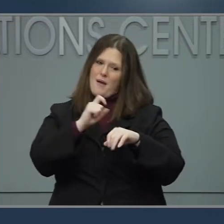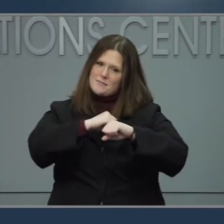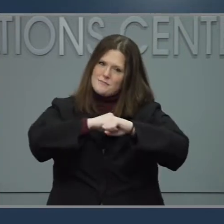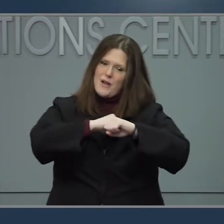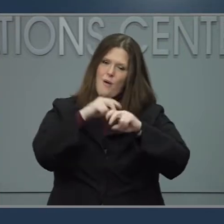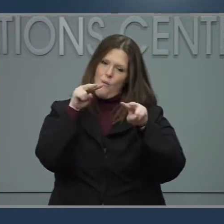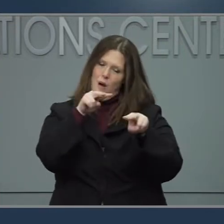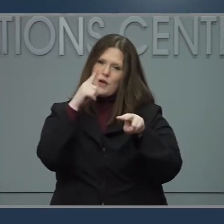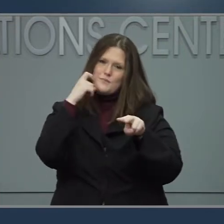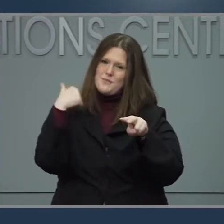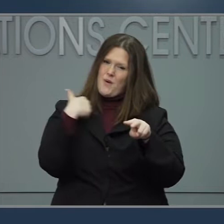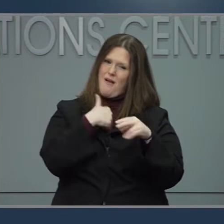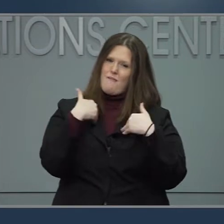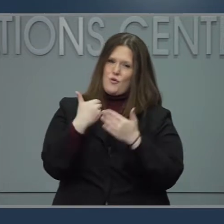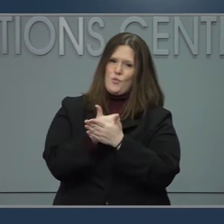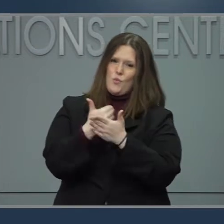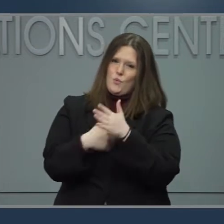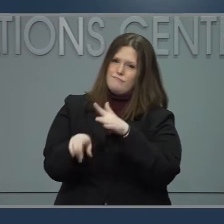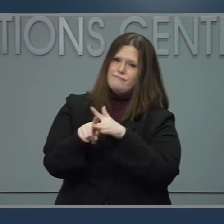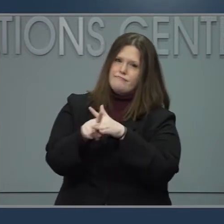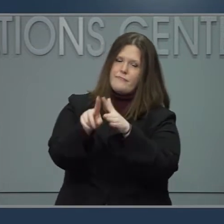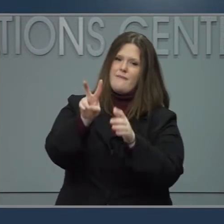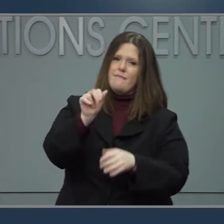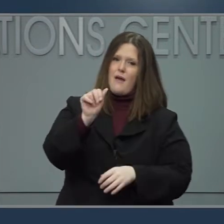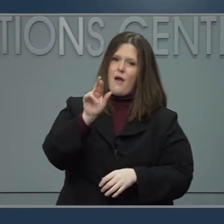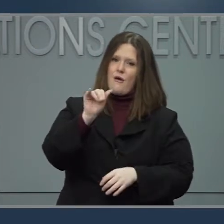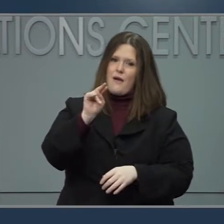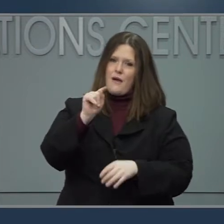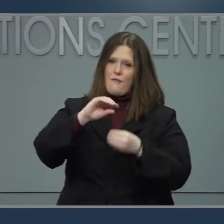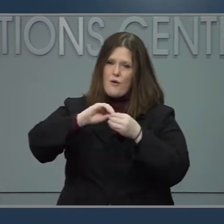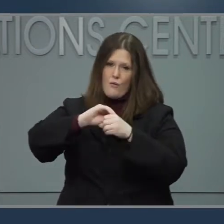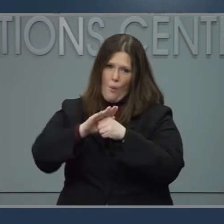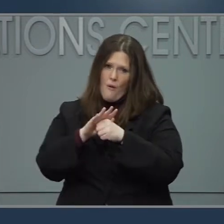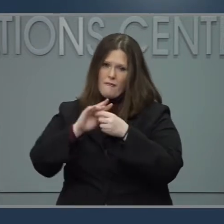amarilla. La trayectoria del porcentaje de casos positivos está bajando, pero sigue aún